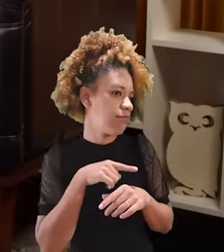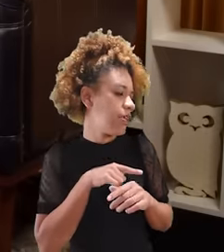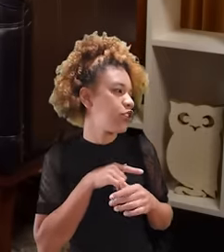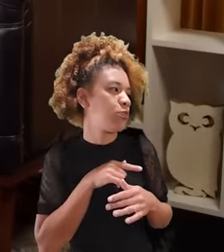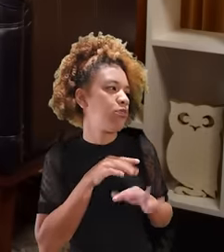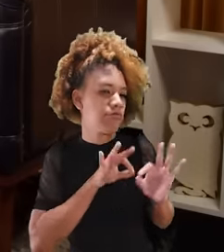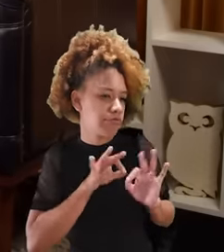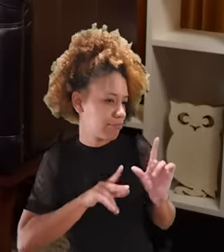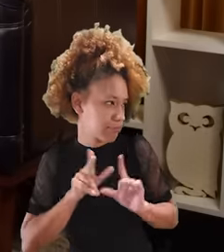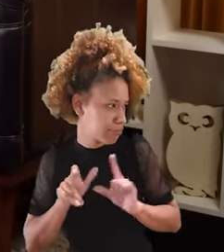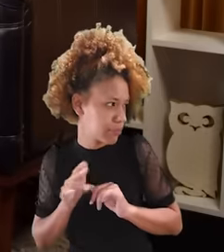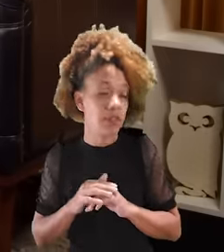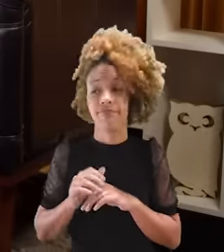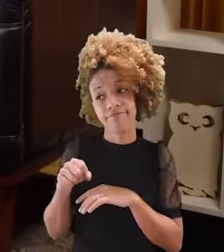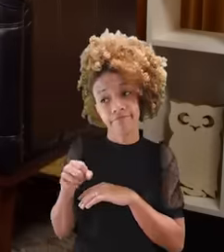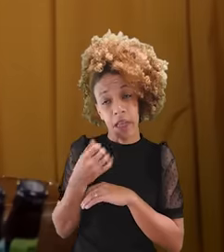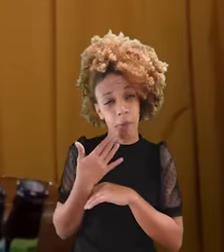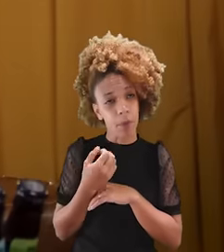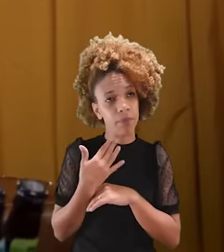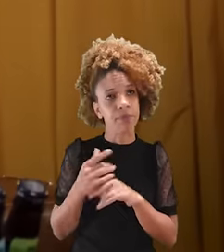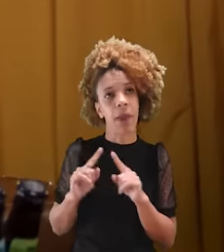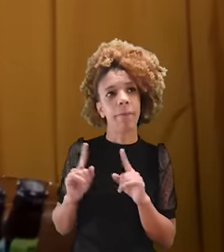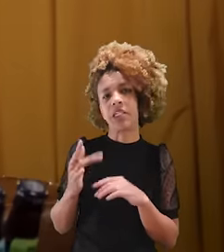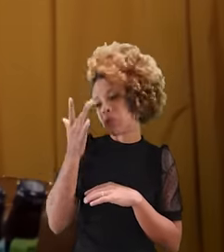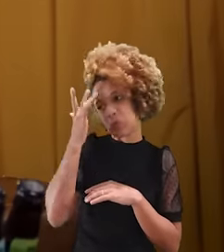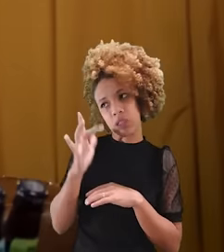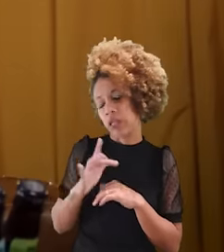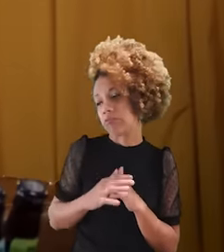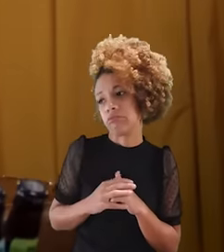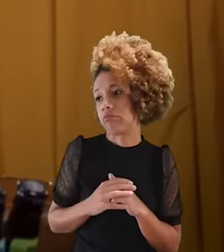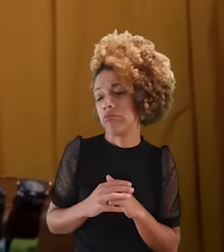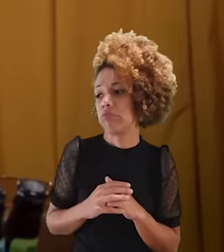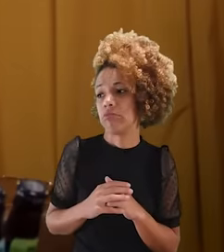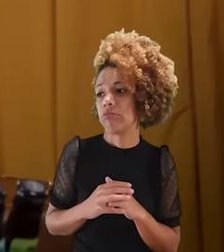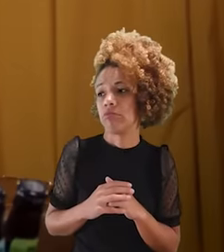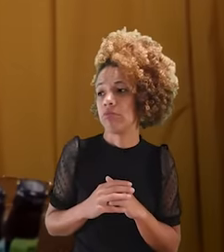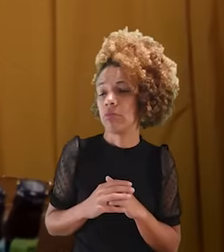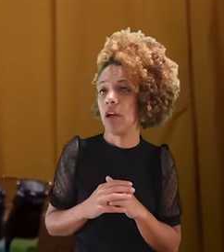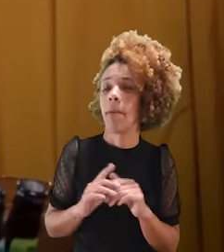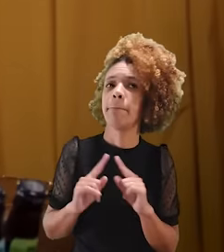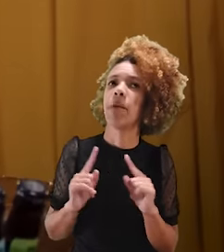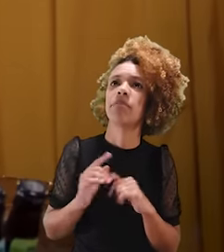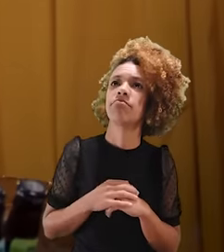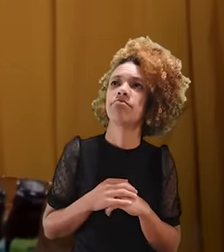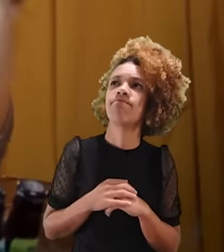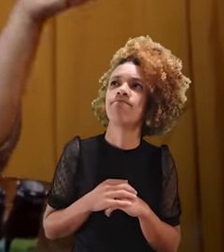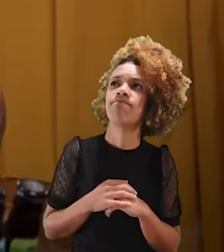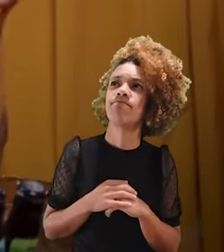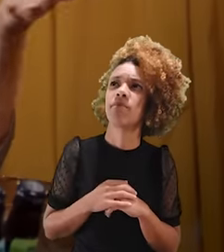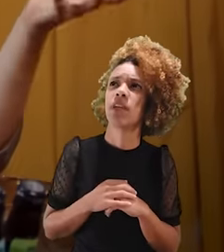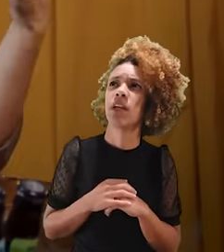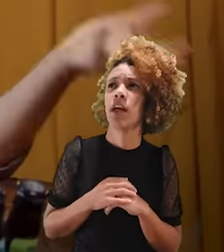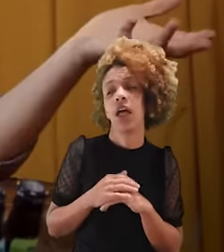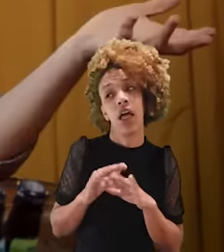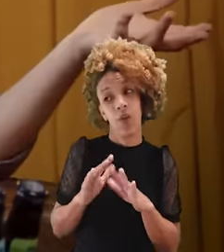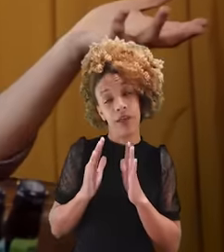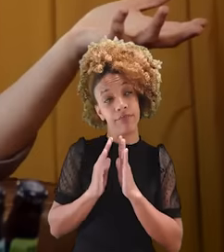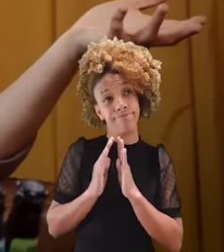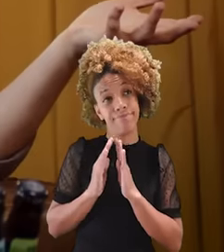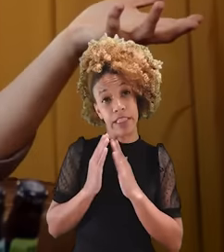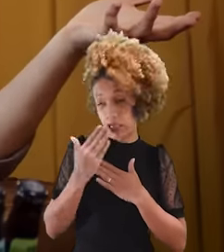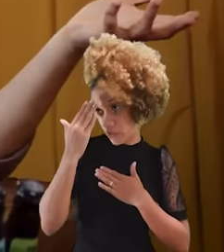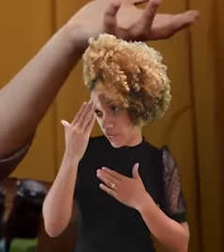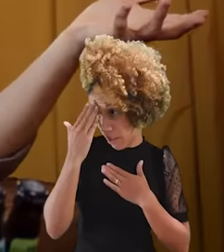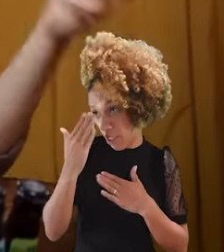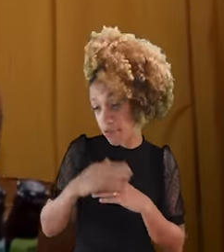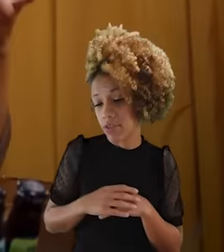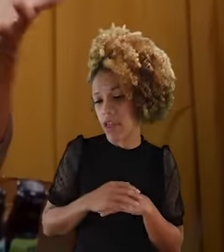bom isso vai dar bom então e não sei mas eu a a a eu vou eu eu grata que sou a a A Jess falo muito